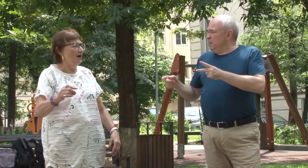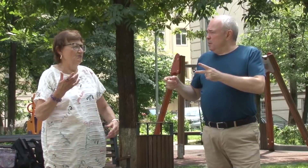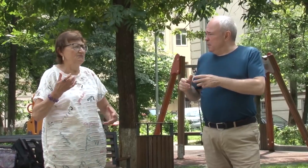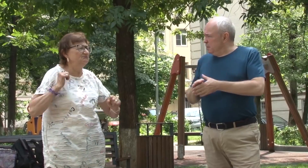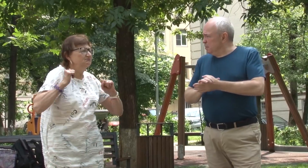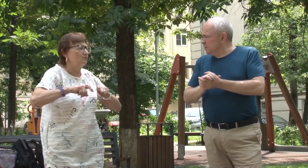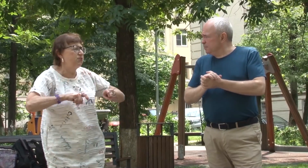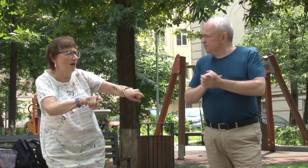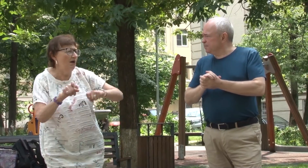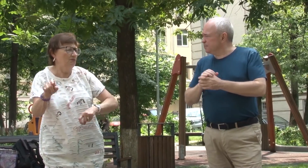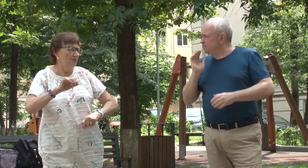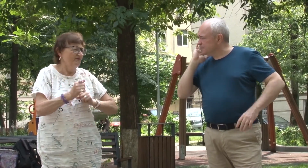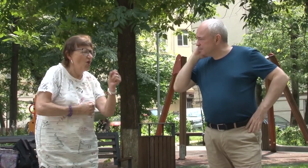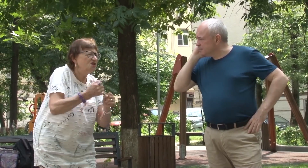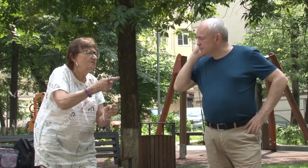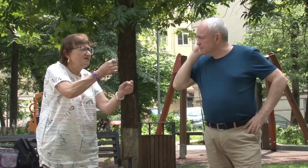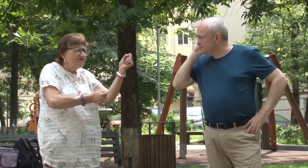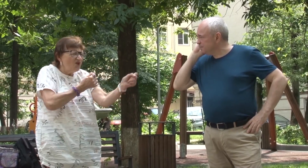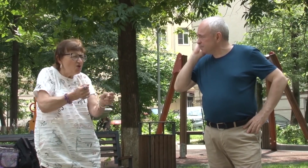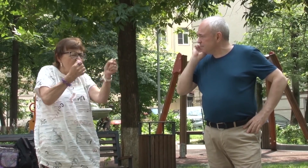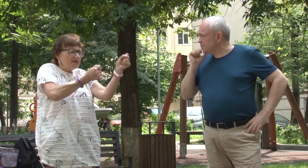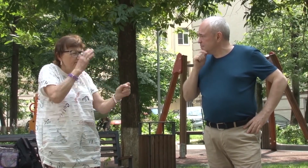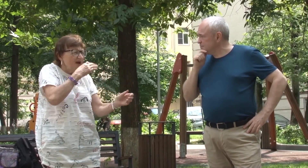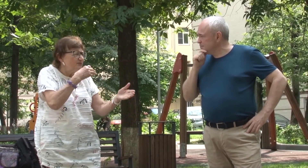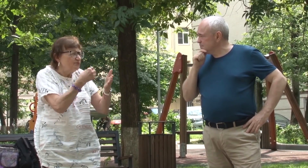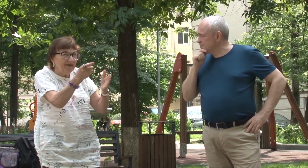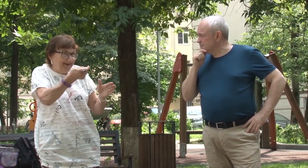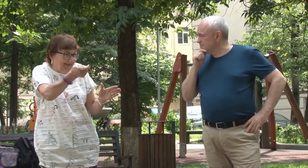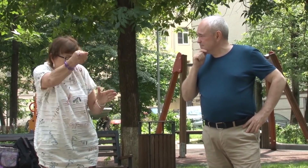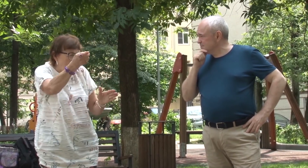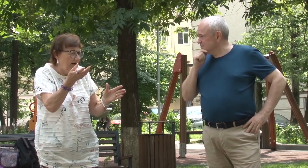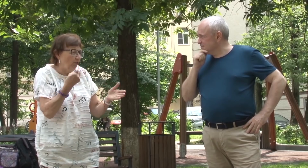Да, спортсменка, хорошо бегала. Каталась на велосипеде – папа ей купил.